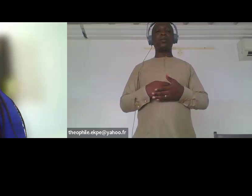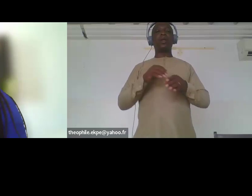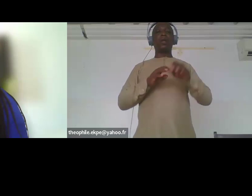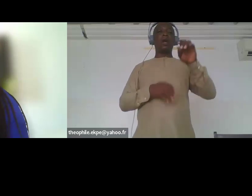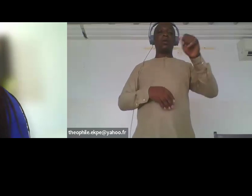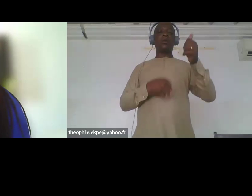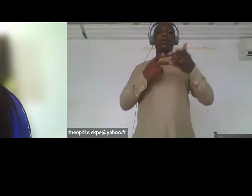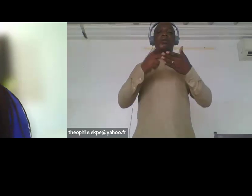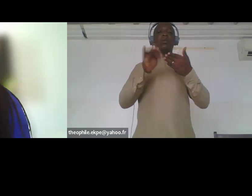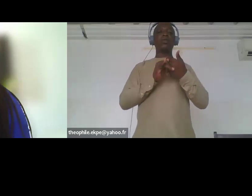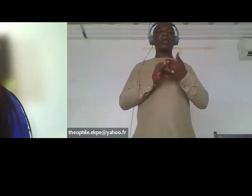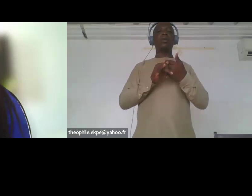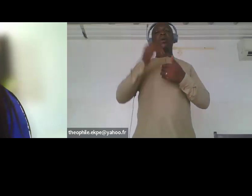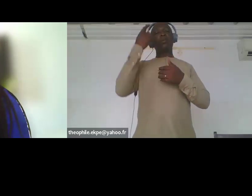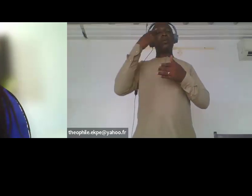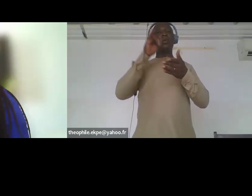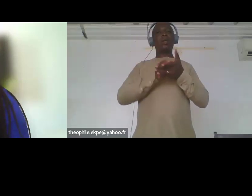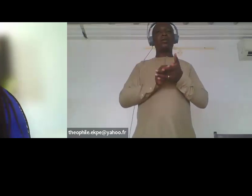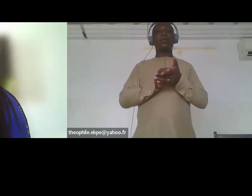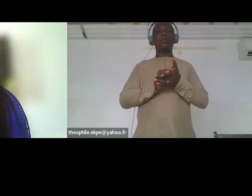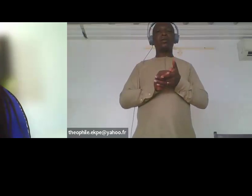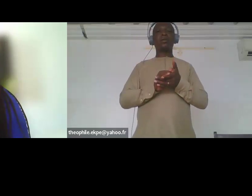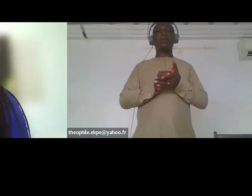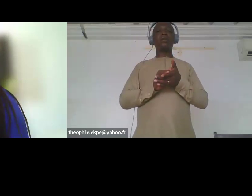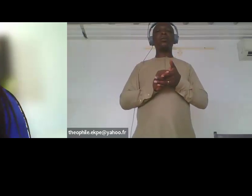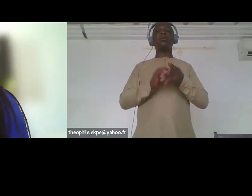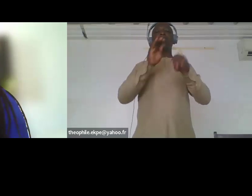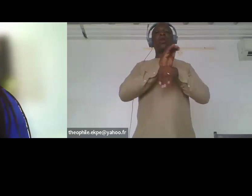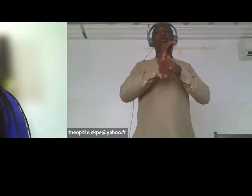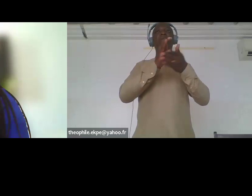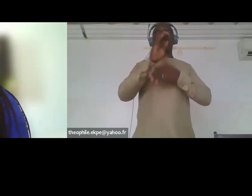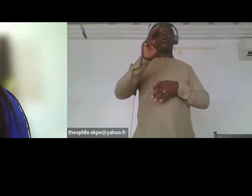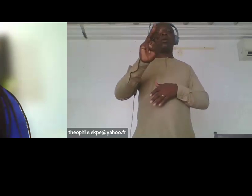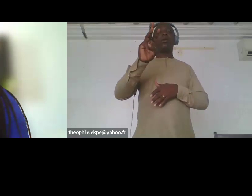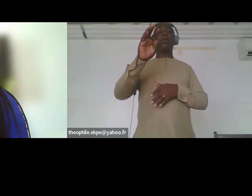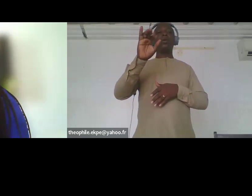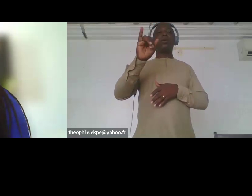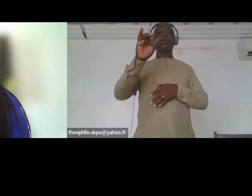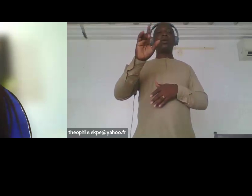du crédit revolv mise en œuvre par le vildaf a permis de financer des